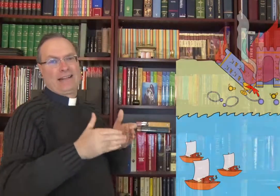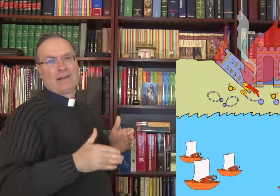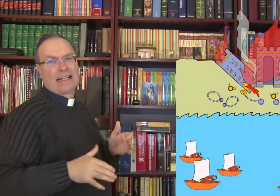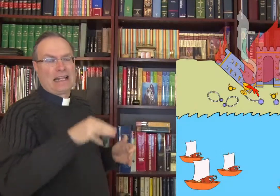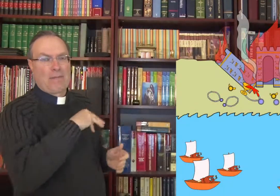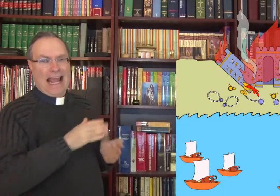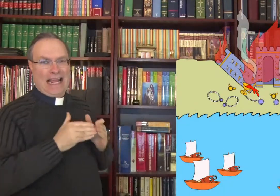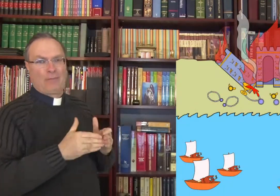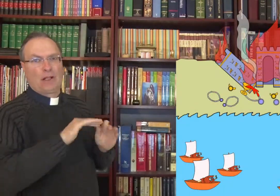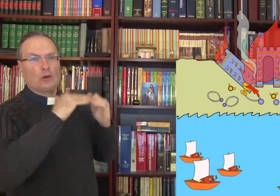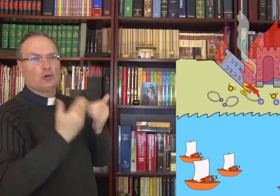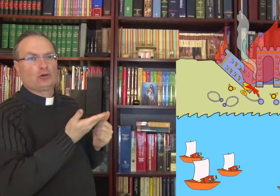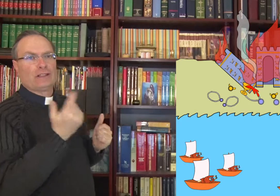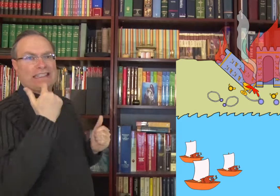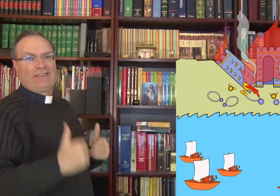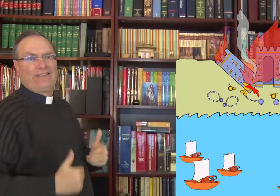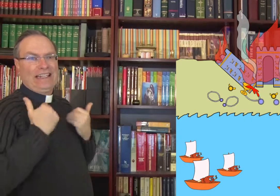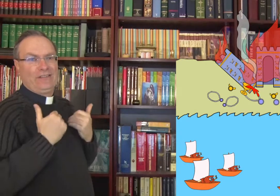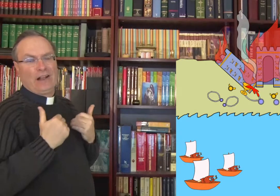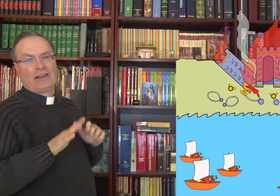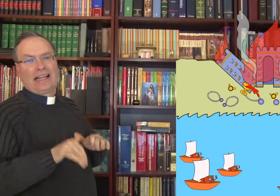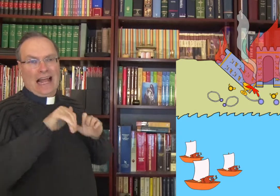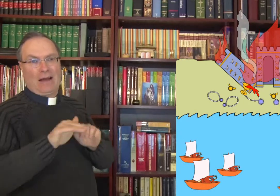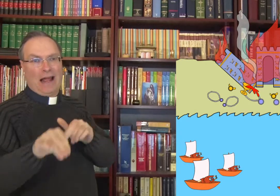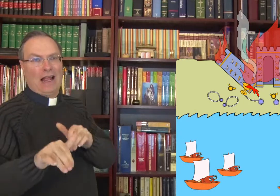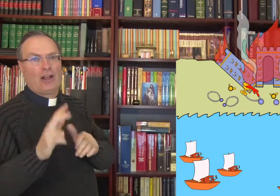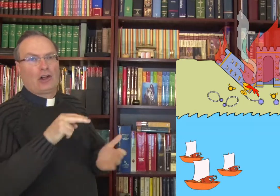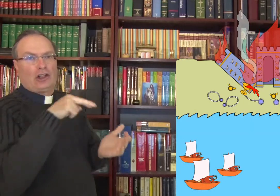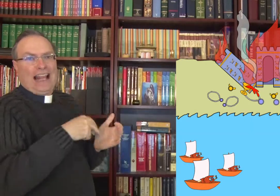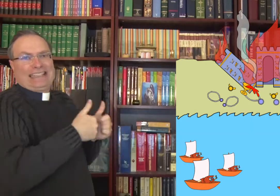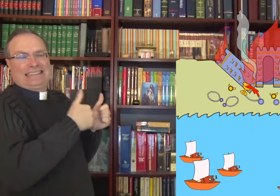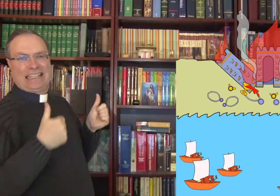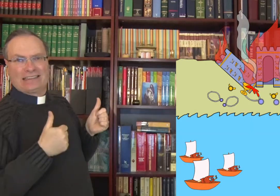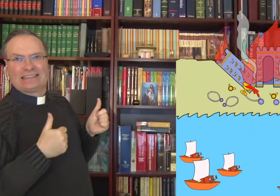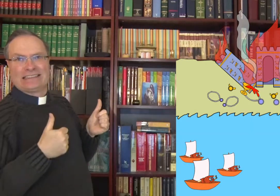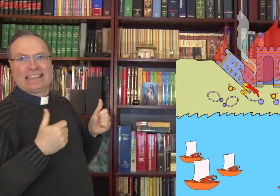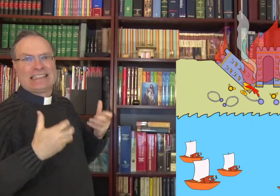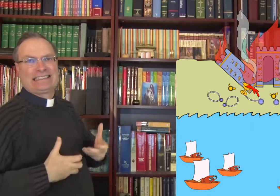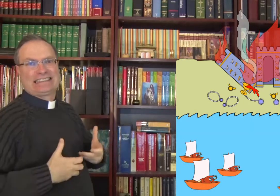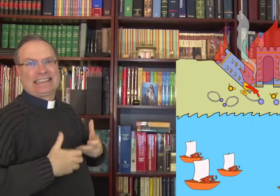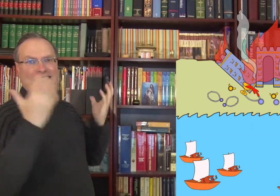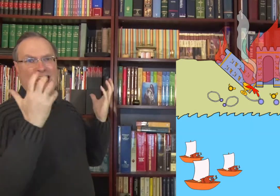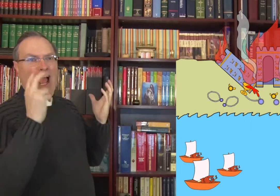les marins et tous ceux qui vivent de la mer se tenaient à distance et ils s'écriaient,